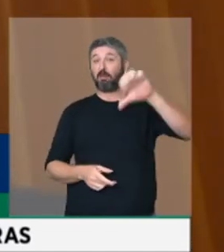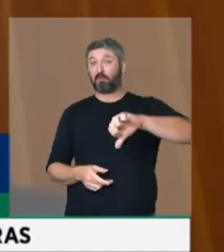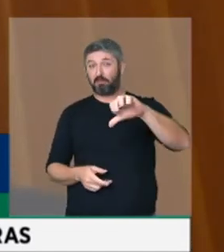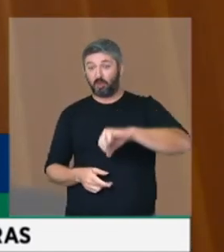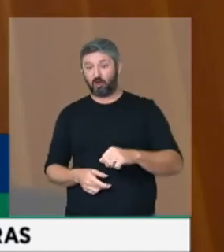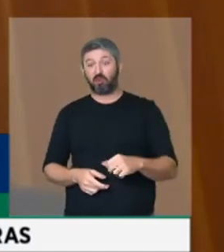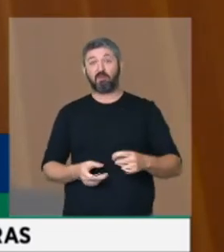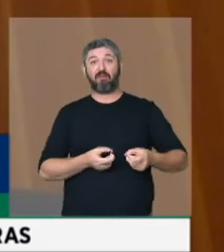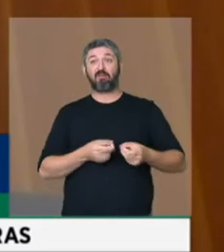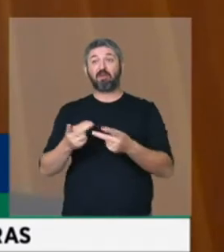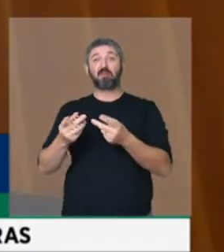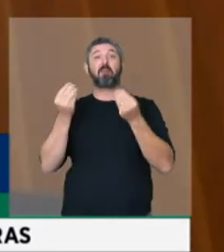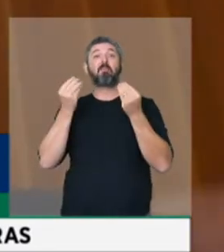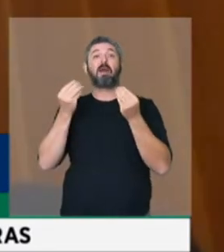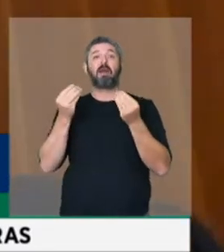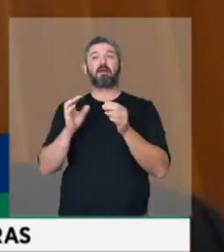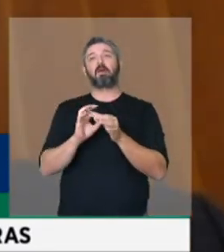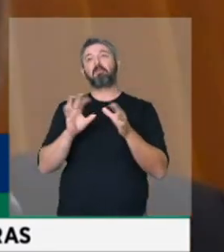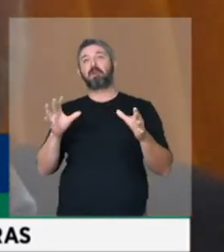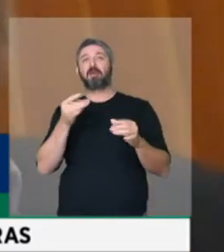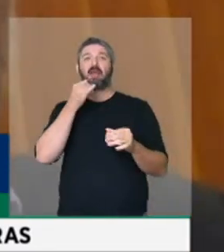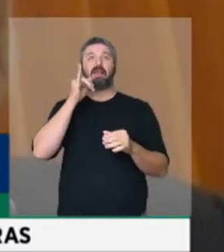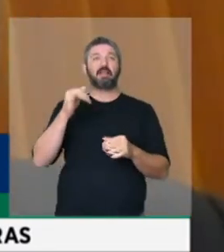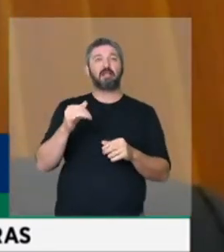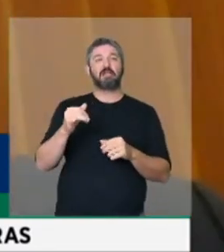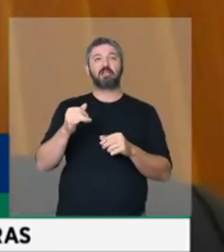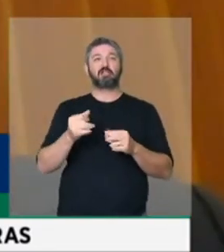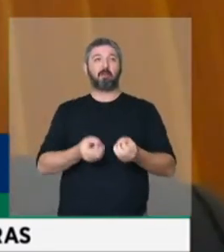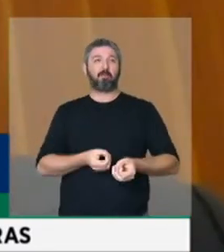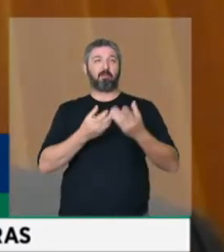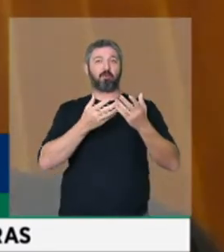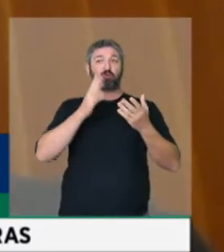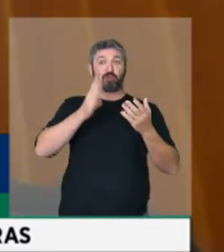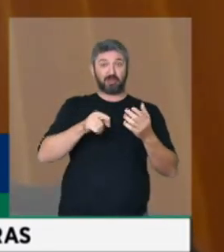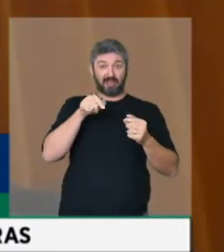SISTEMA MAIS INEFICIENTE. ESTE PROJETO NÃO VAI GERAR NENHUM INVESTIMENTO NOVO NO BRASIL. ELE VAI SÓ VENDER TUDO AQUILO